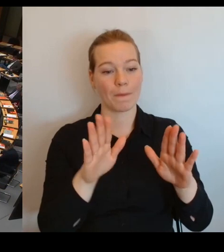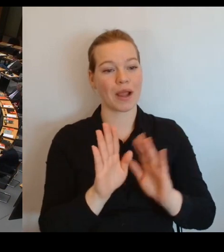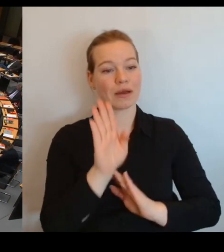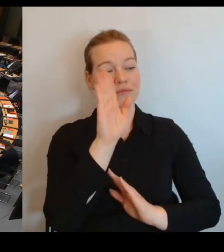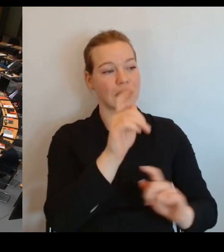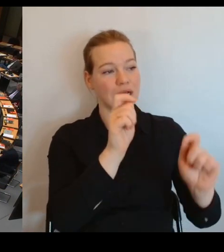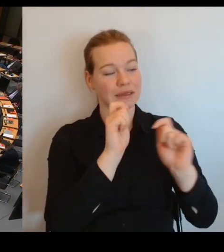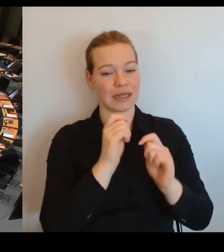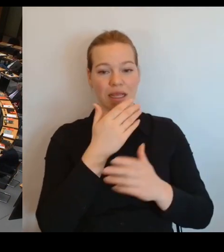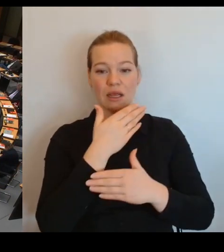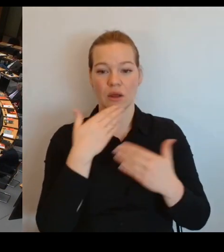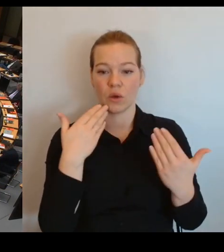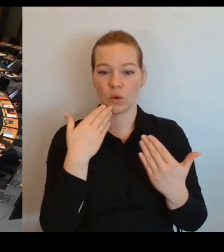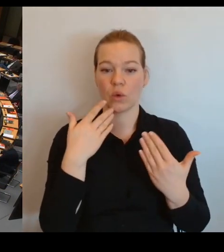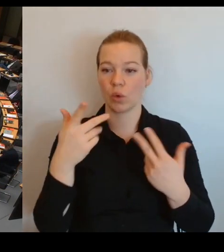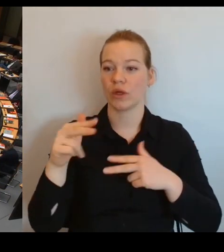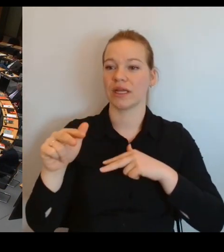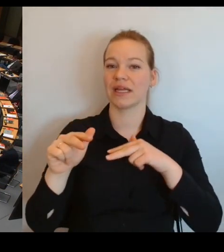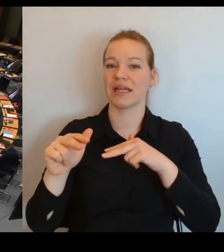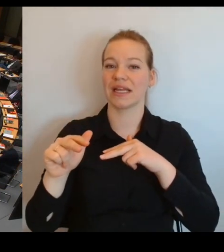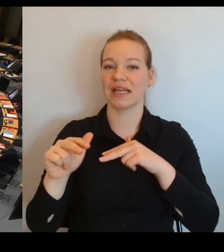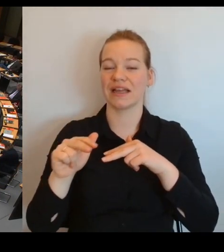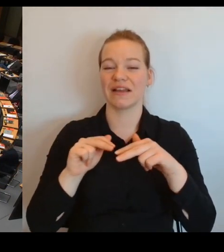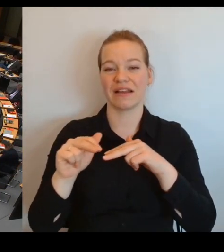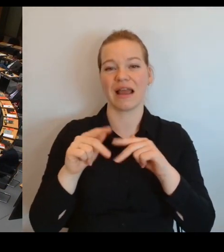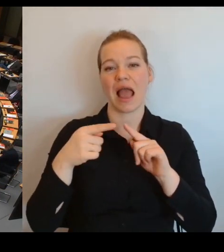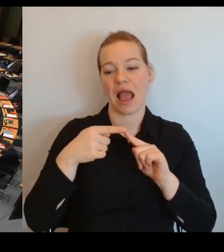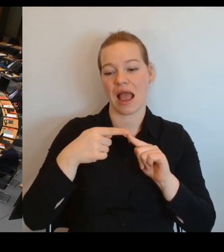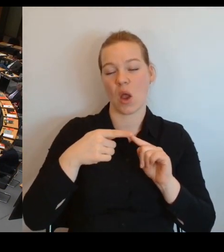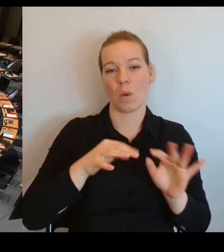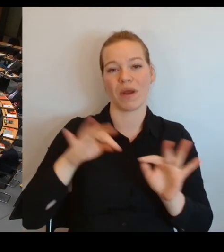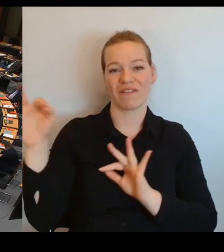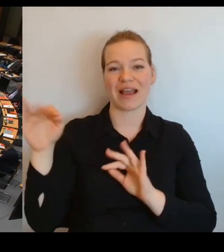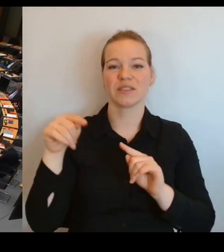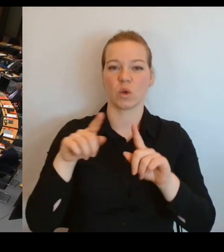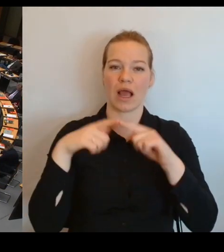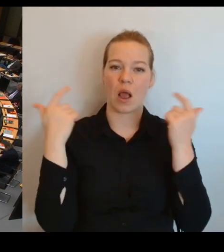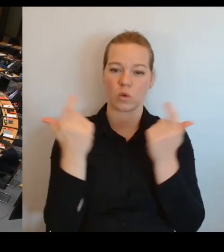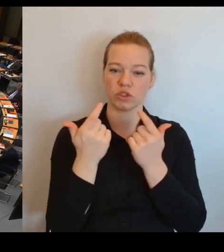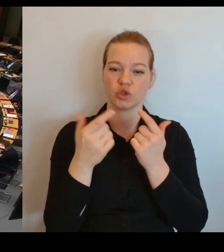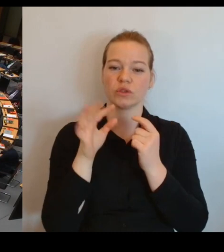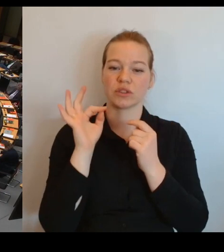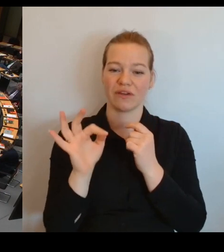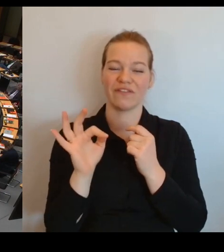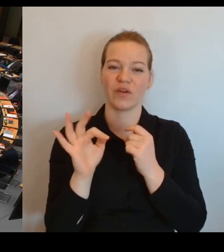den Ausschuss für Umwelt und Klimaschutz und auch an den Hauptausschuss. Widerspruch höre ich dazu nicht. Dann verfahren wir so